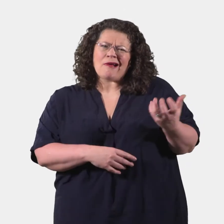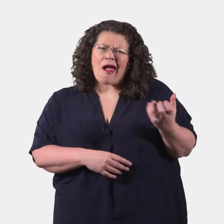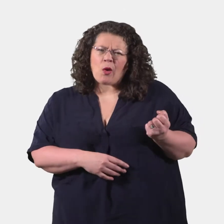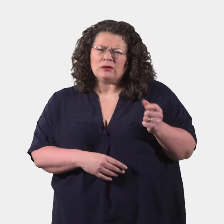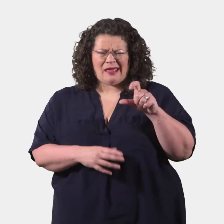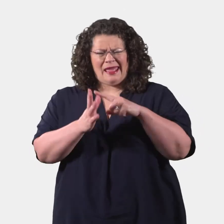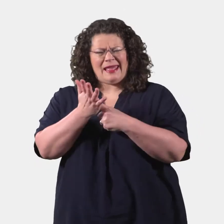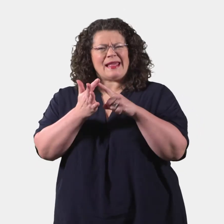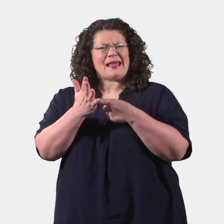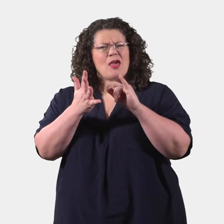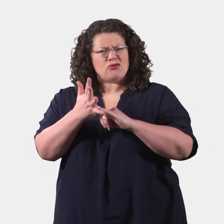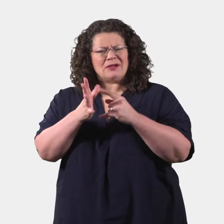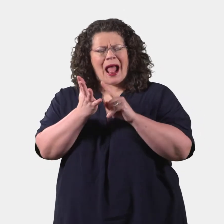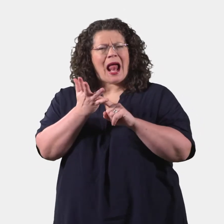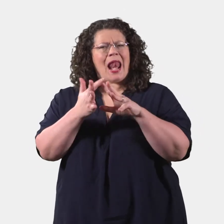Beth yw Lwfans Gofalwyr?